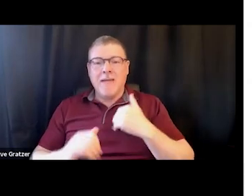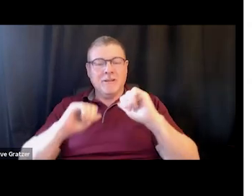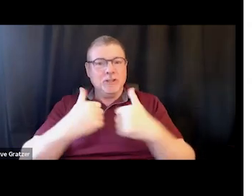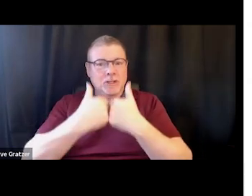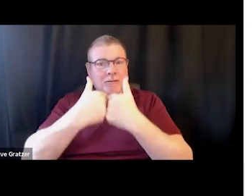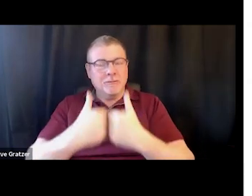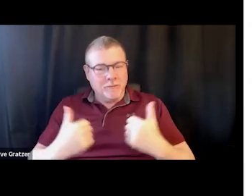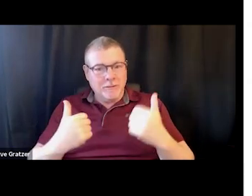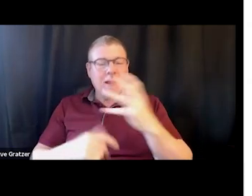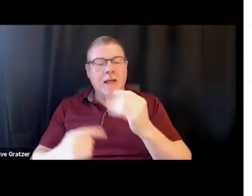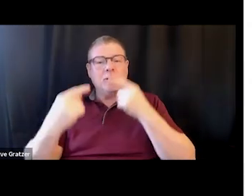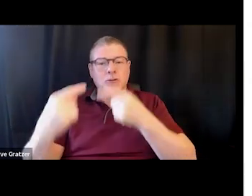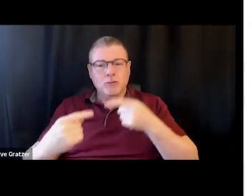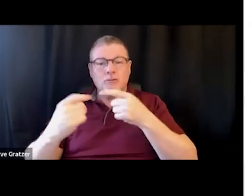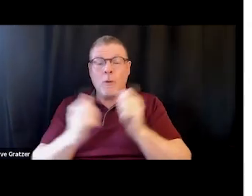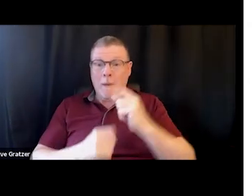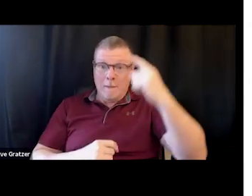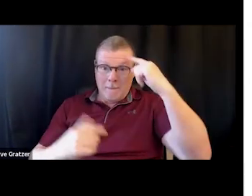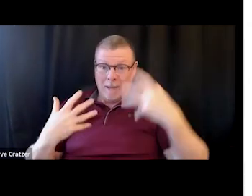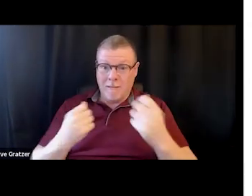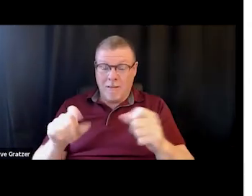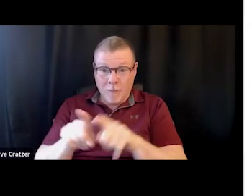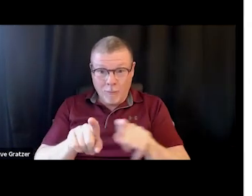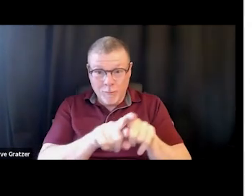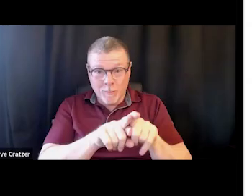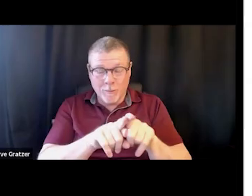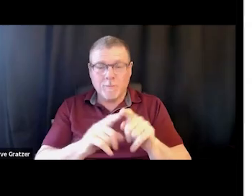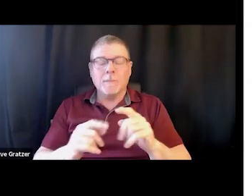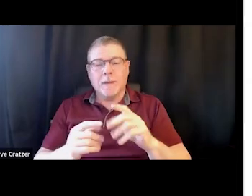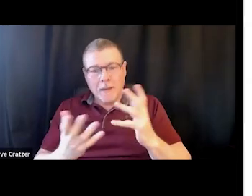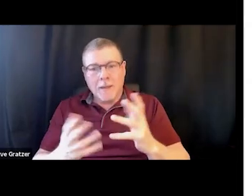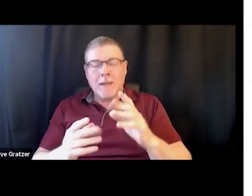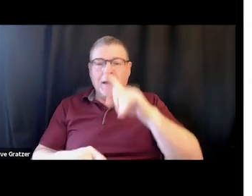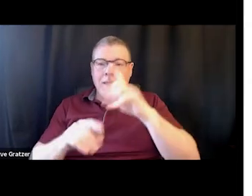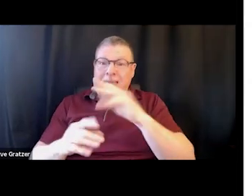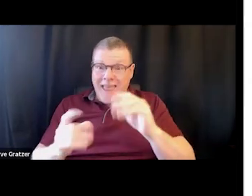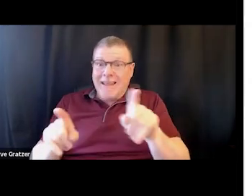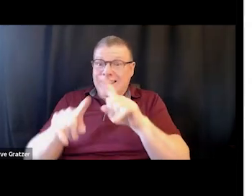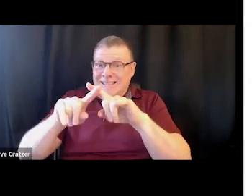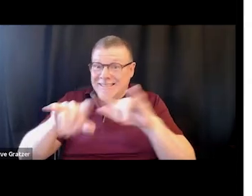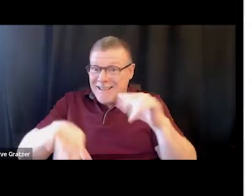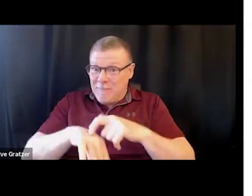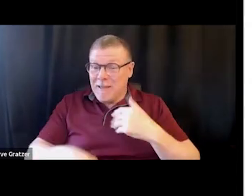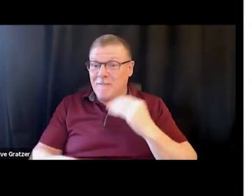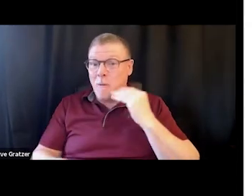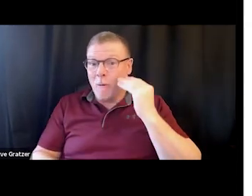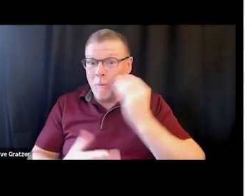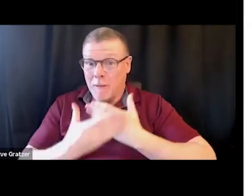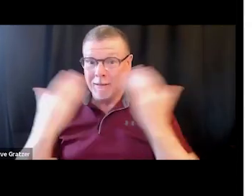y tienen problemas con la salud mental, por supuesto, aquellos que experimentan la falta de hogar, sobrevivientes de violencia doméstica